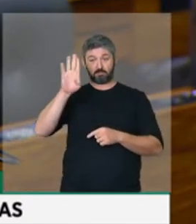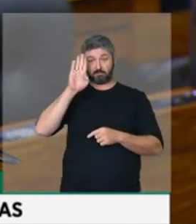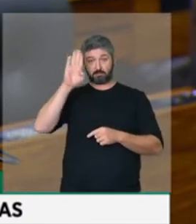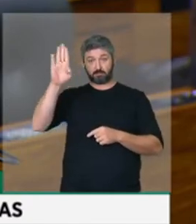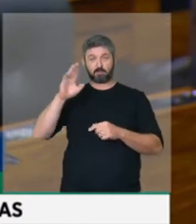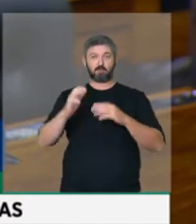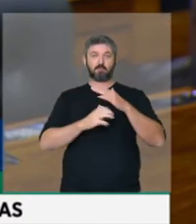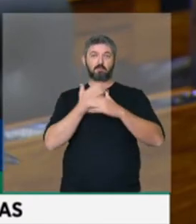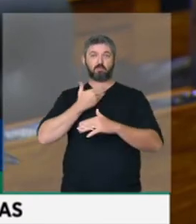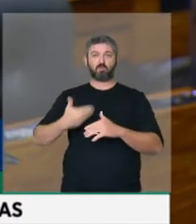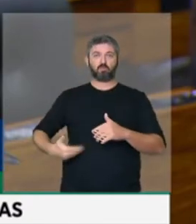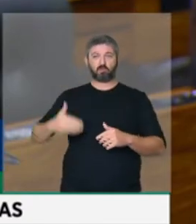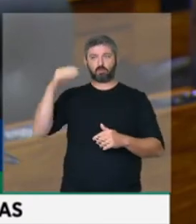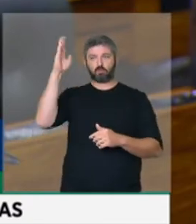É UMA INDICAÇÃO... DO NOSSO VOTO... CONTRA A